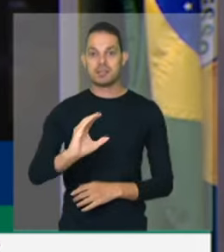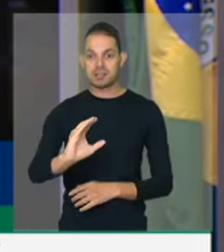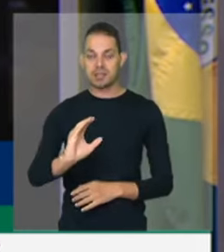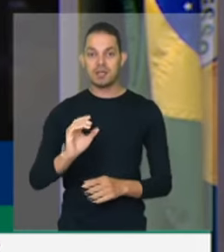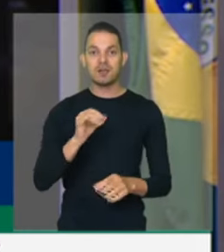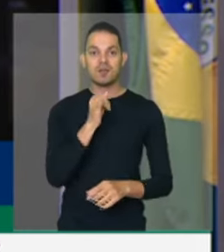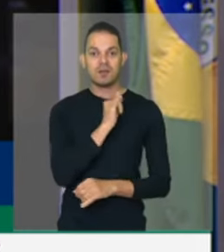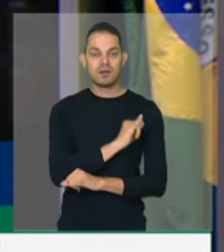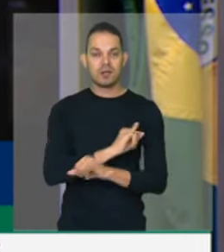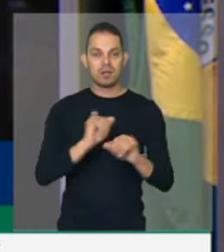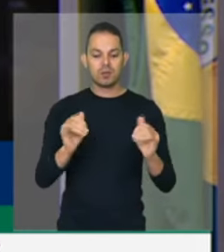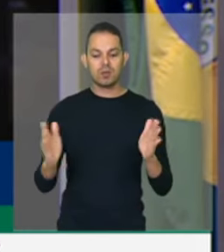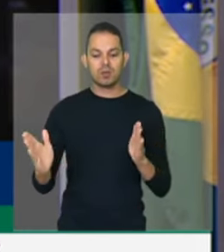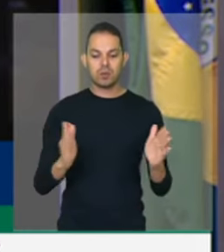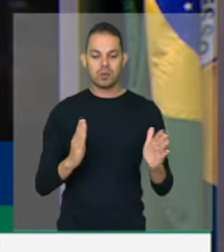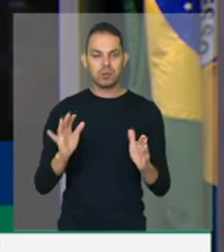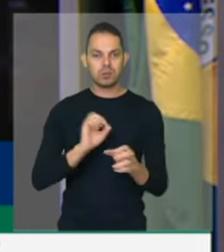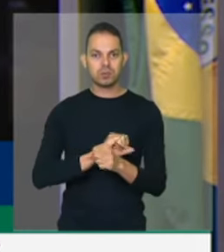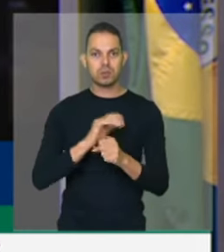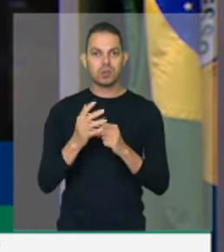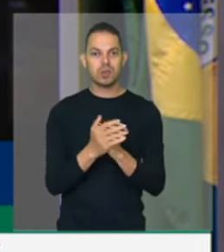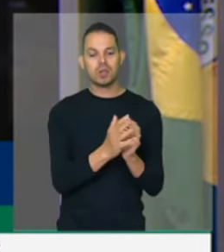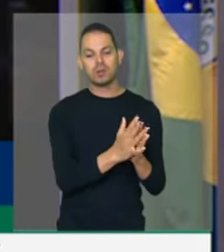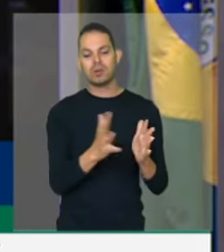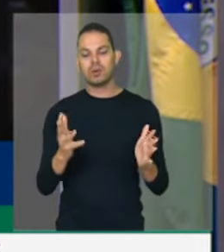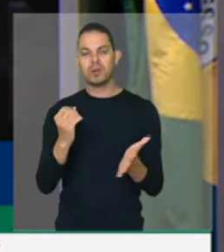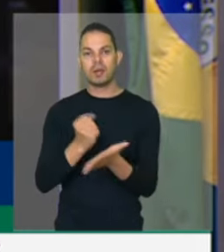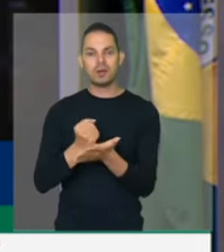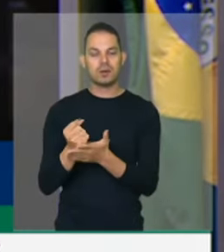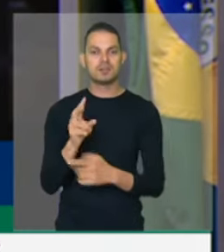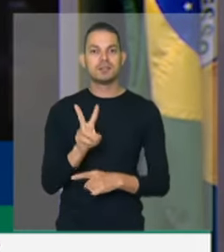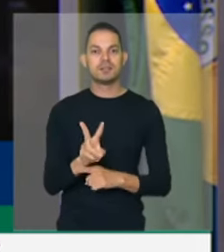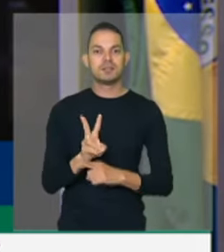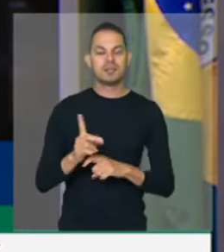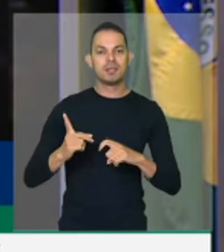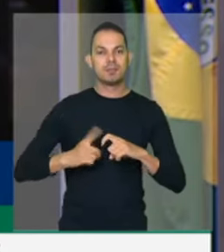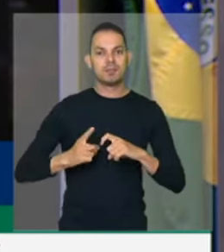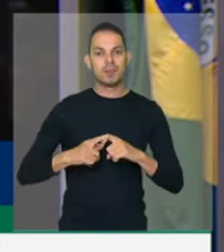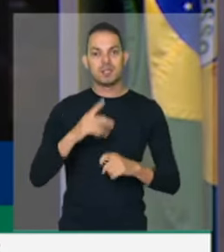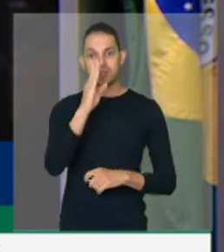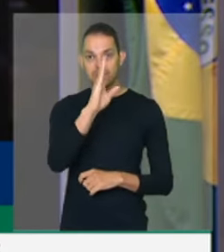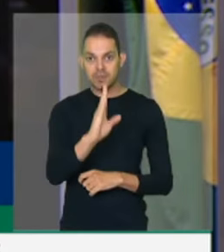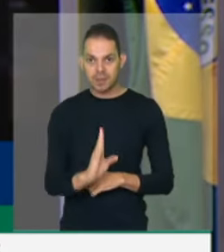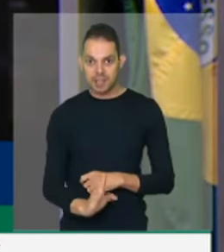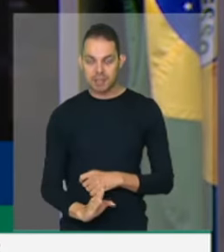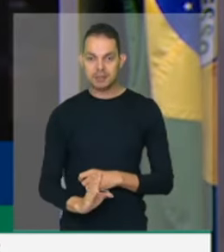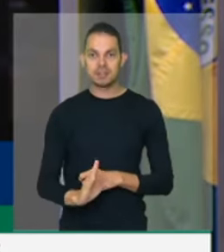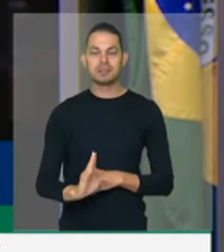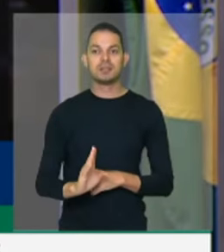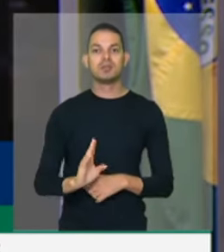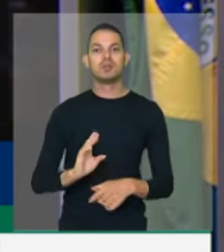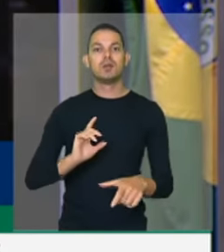TEMPORÁRIA DE MÉDICOS BRASILEIROS QUE NÃO REVALIDARAM O DIPLOMA DE GRADUAÇÃO, EXPEDIDO PELA INSTITUIÇÃO DE ENSINO